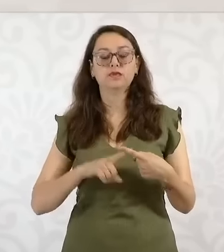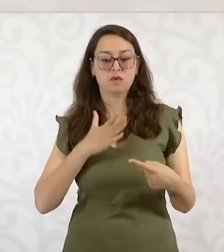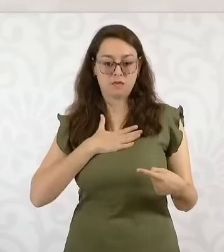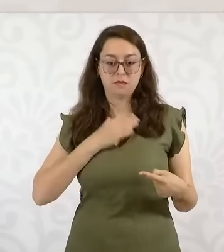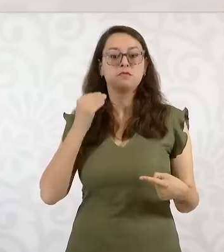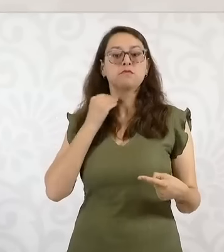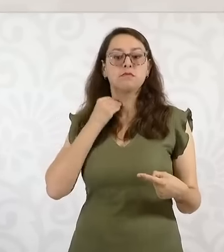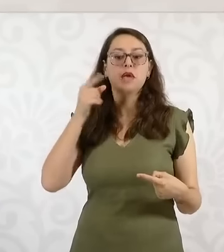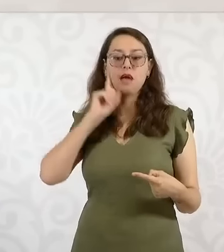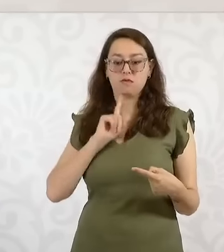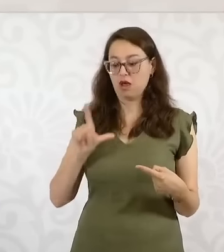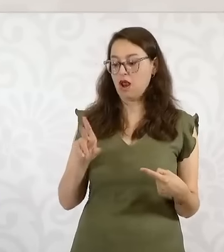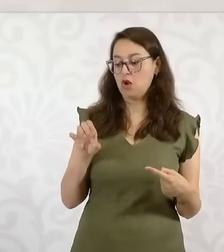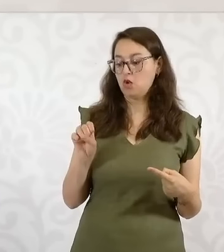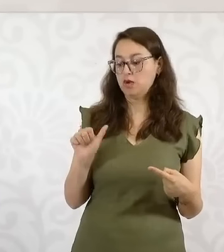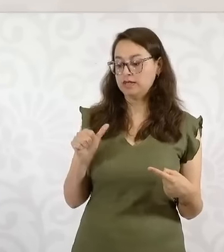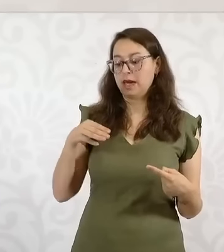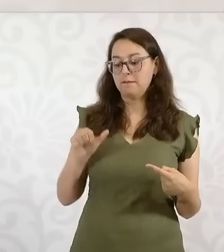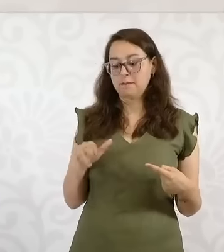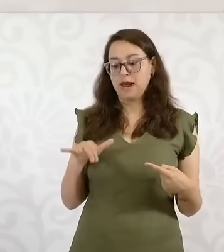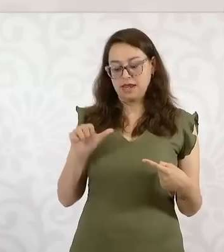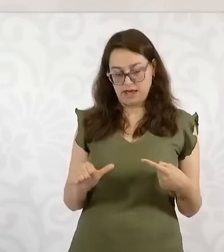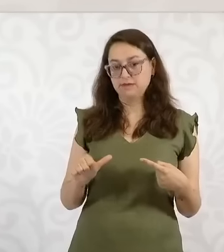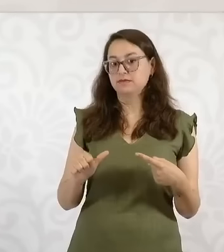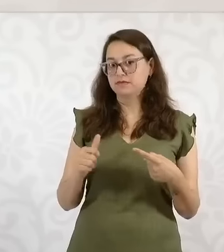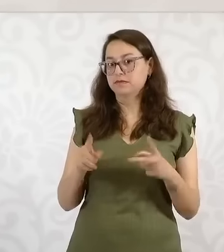con Secretaría de Gobernación, la subsecretaría de derechos humanos,